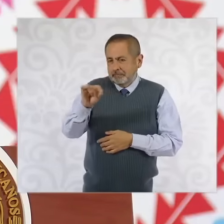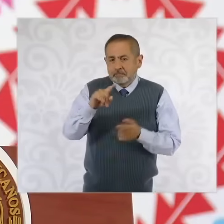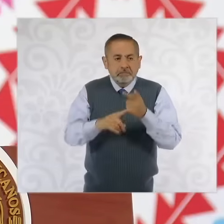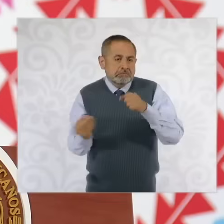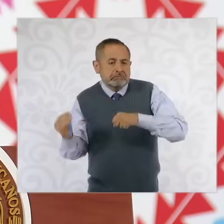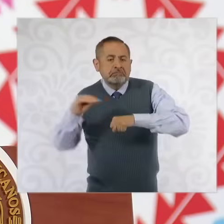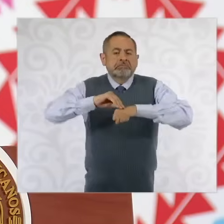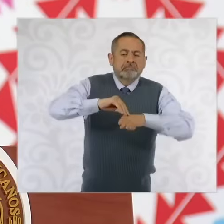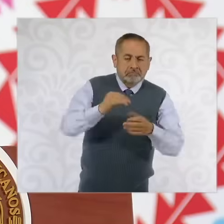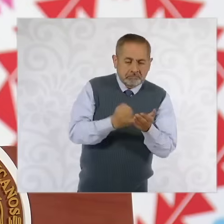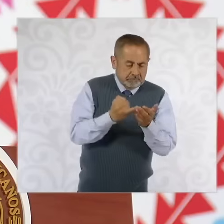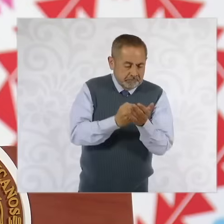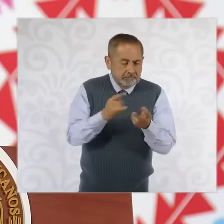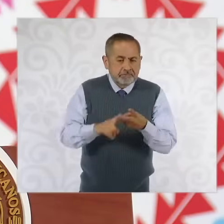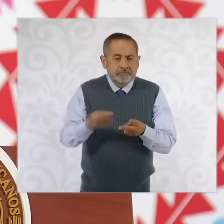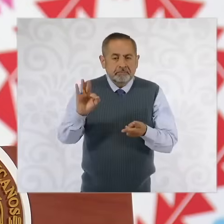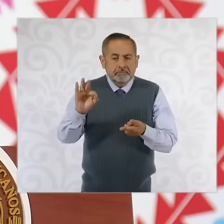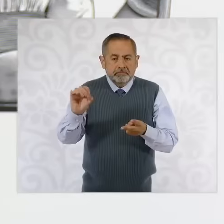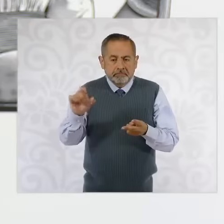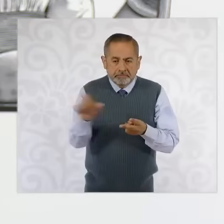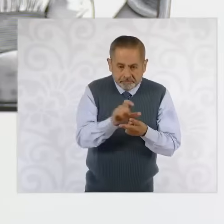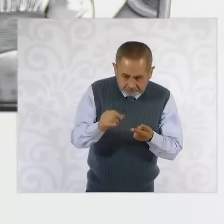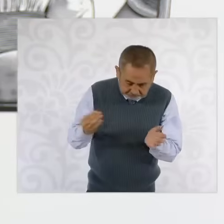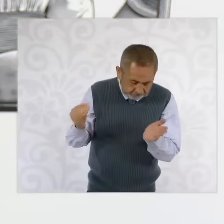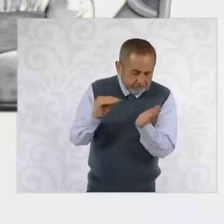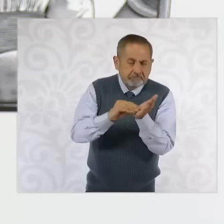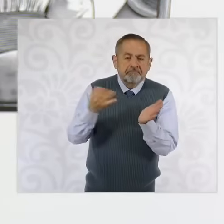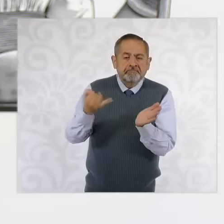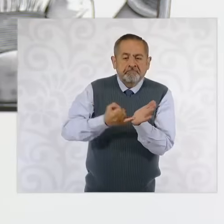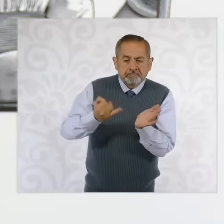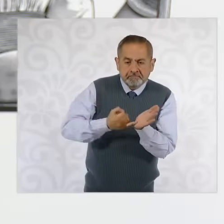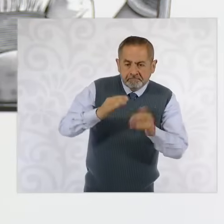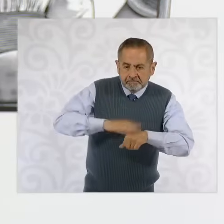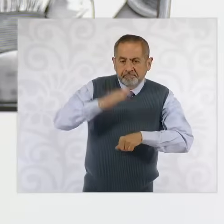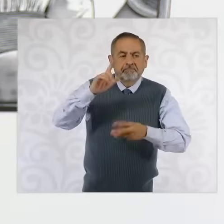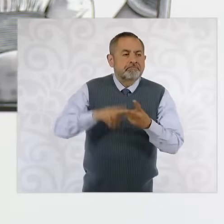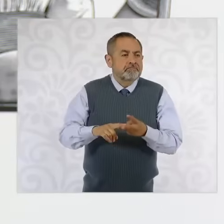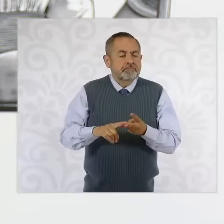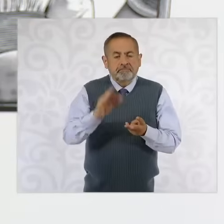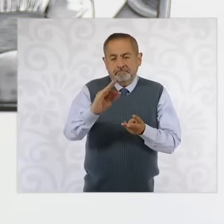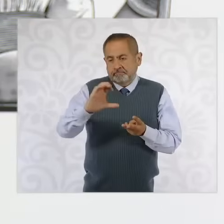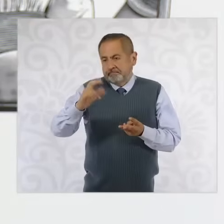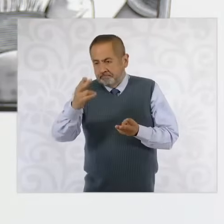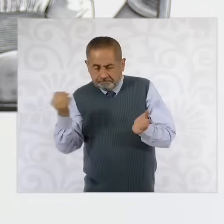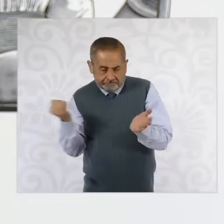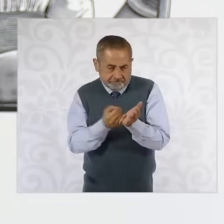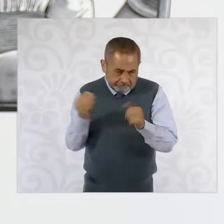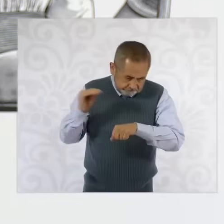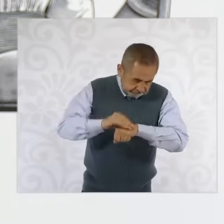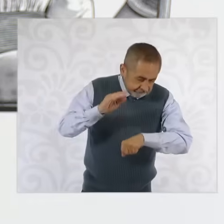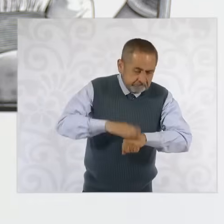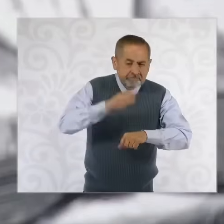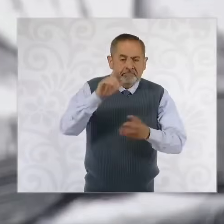Fox aumentó impuestos Calderón aumentó impuestos Peña aumentó impuestos y nunca